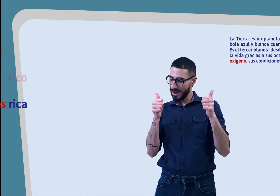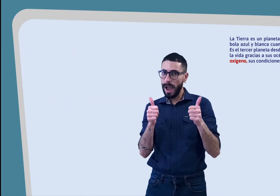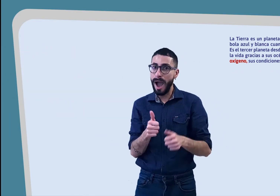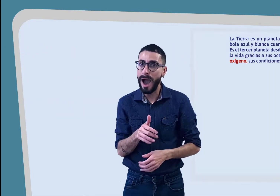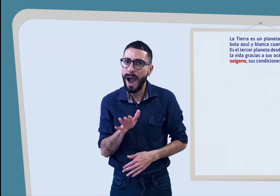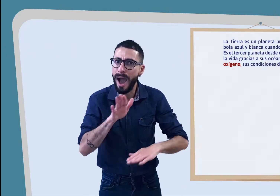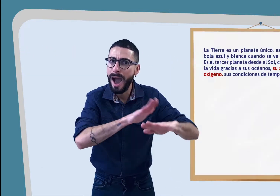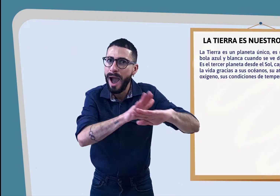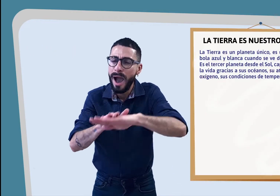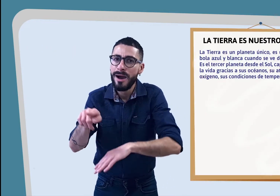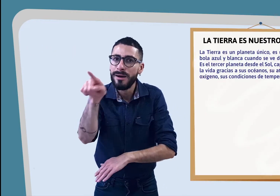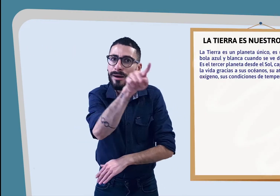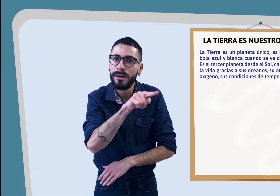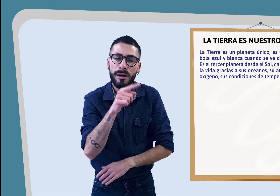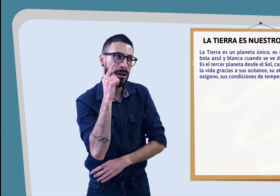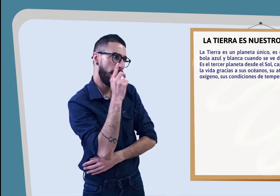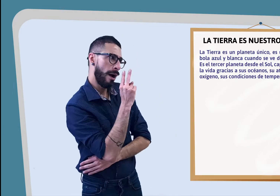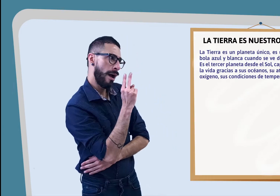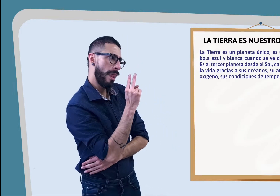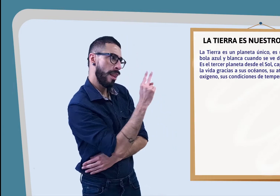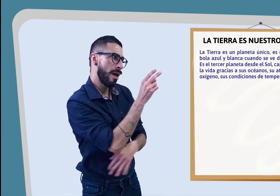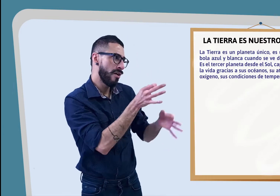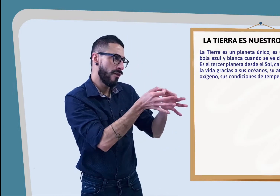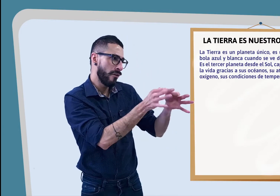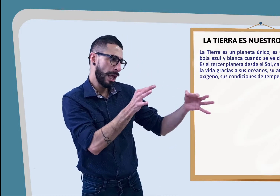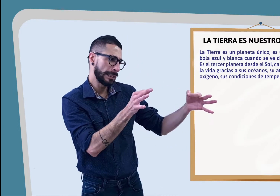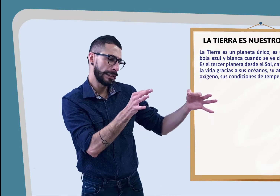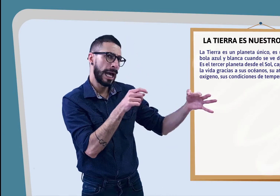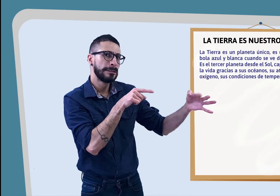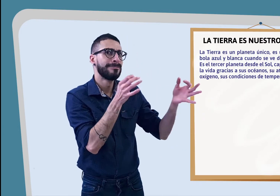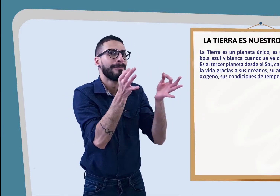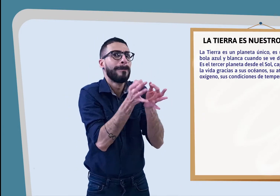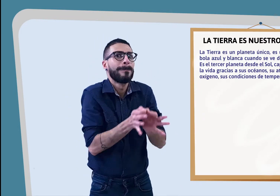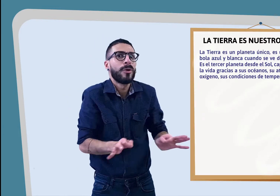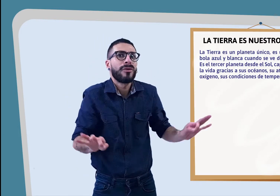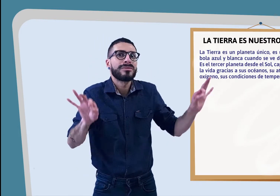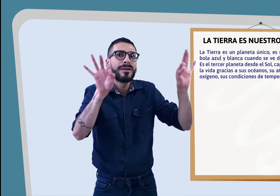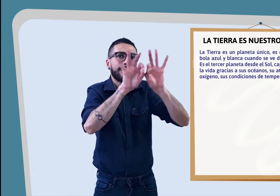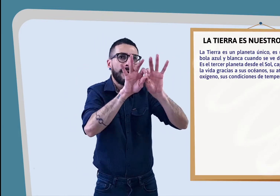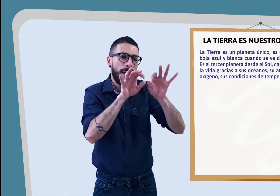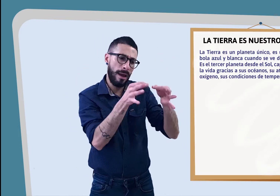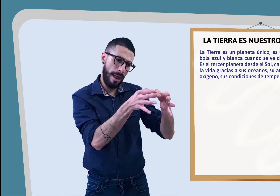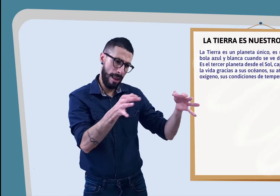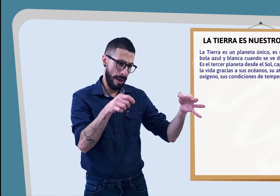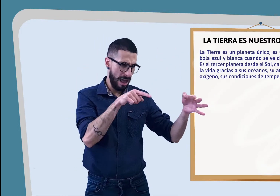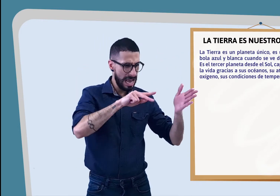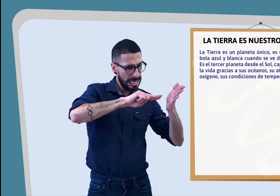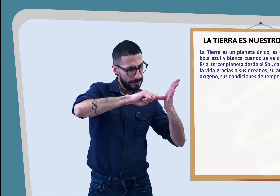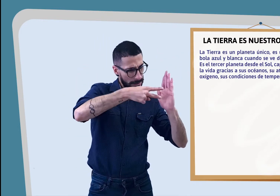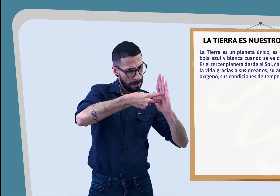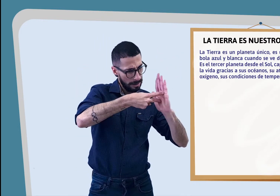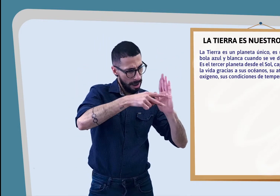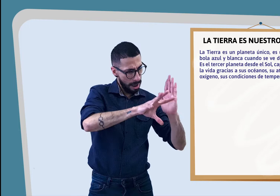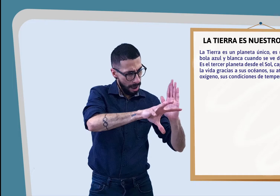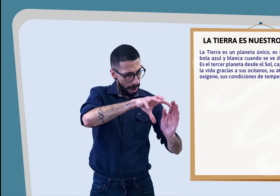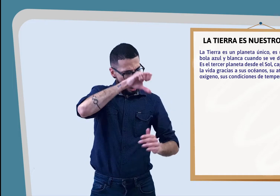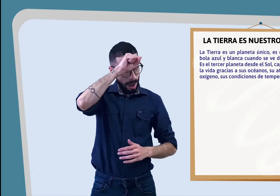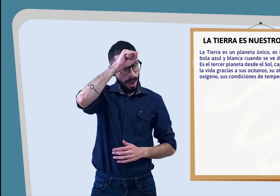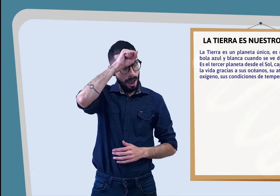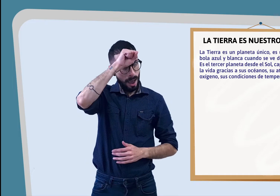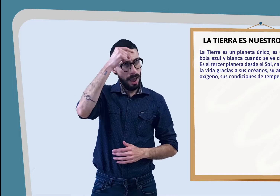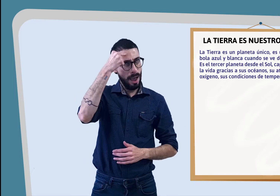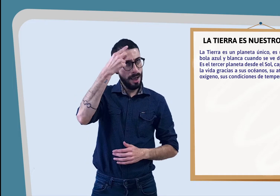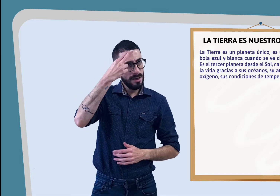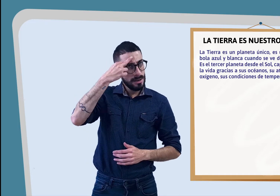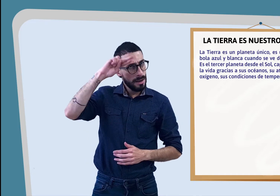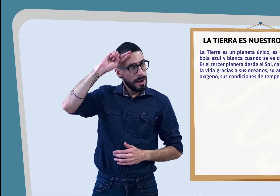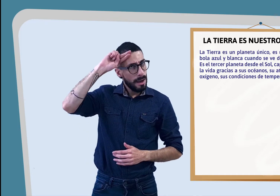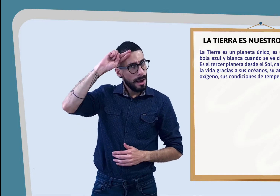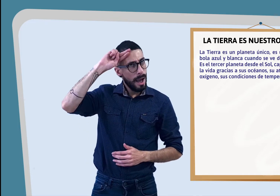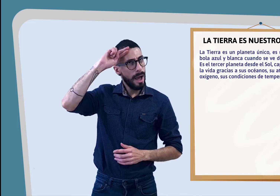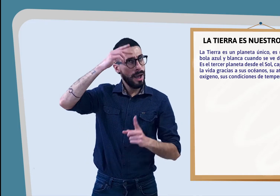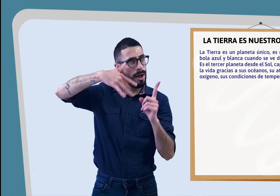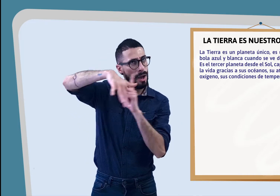Muy bien. Recuerden: al leer una frase es muy importante entender el sentido según el contexto